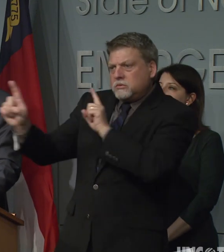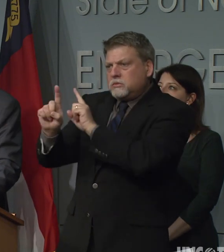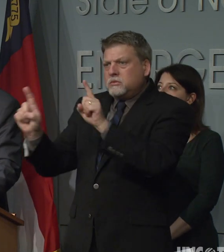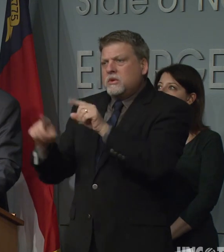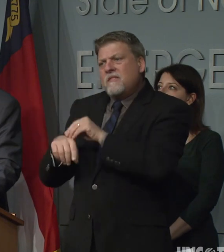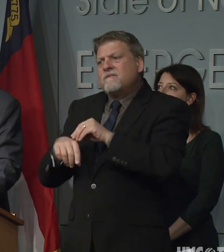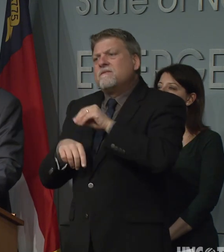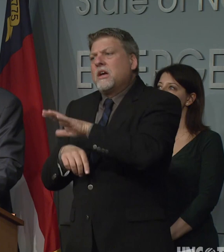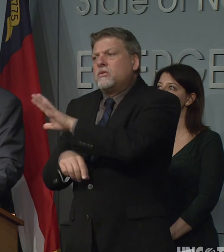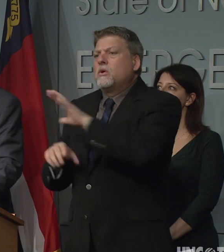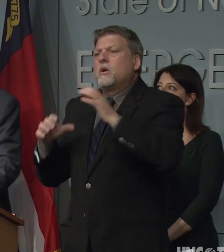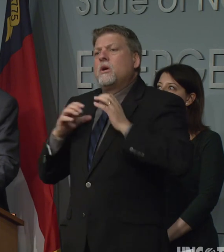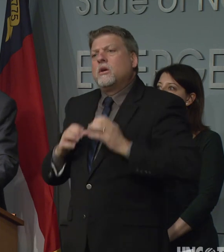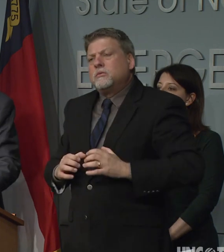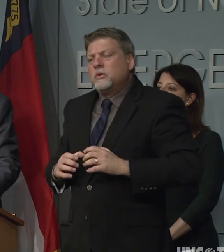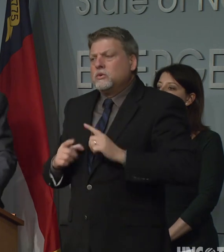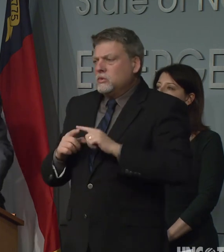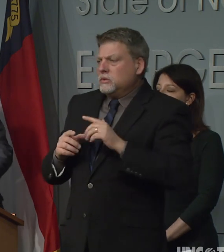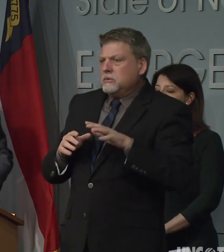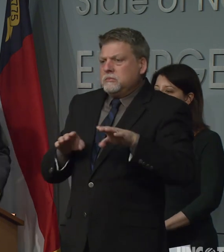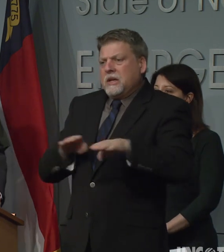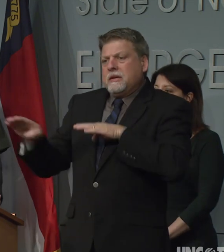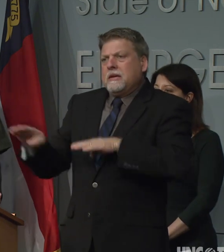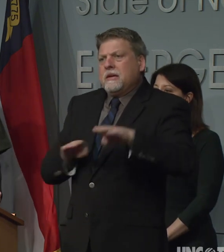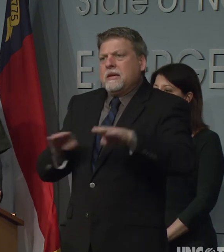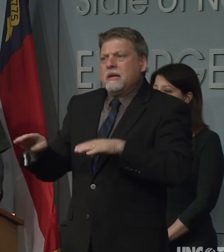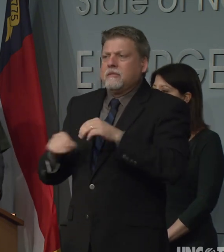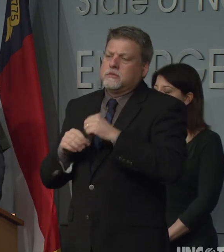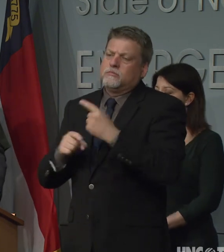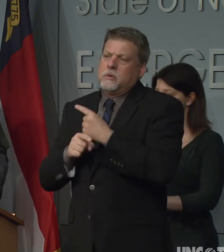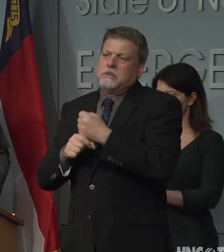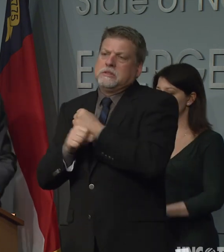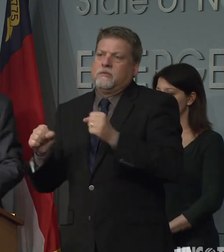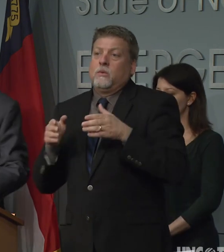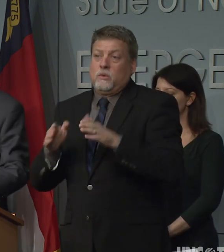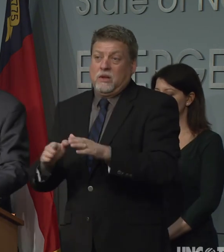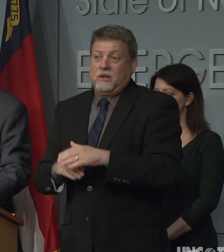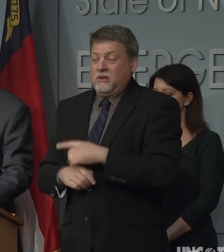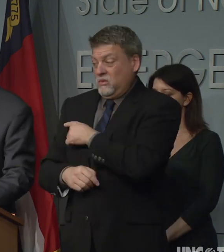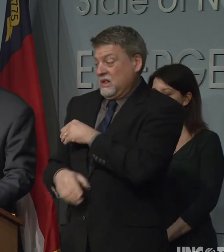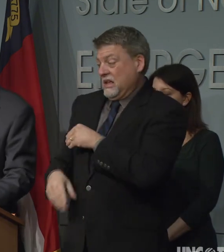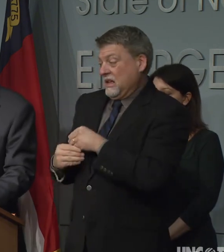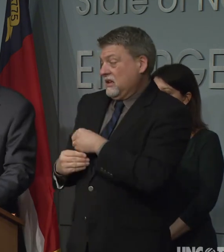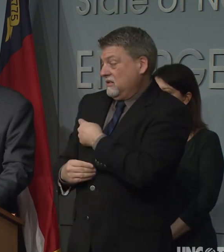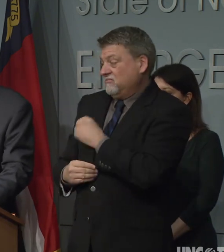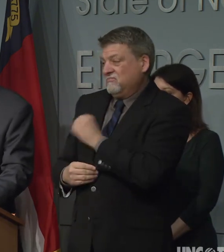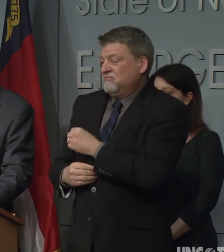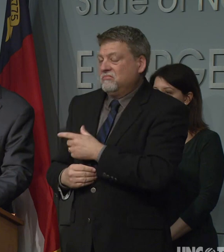y que tomen las medidas necesarias para proteger a sus clientes de esta manera no tenía con quién entrenará en